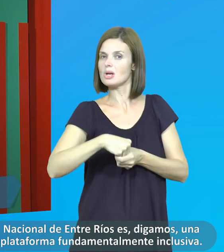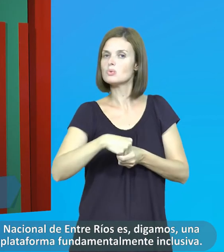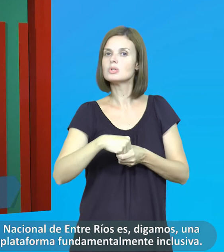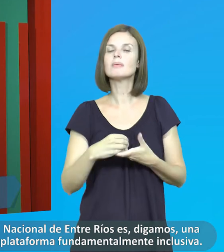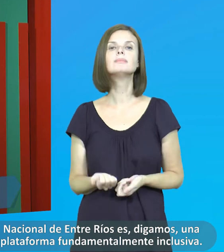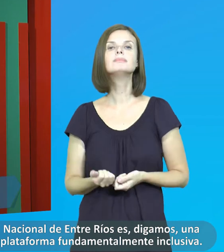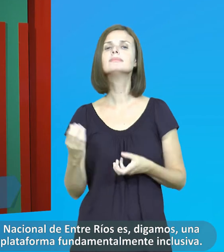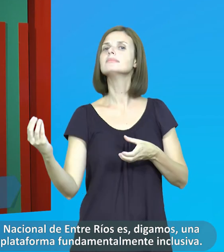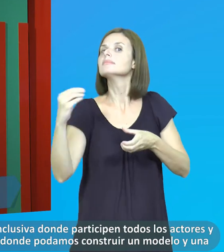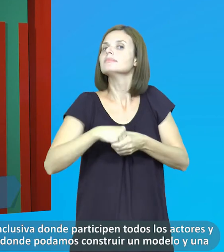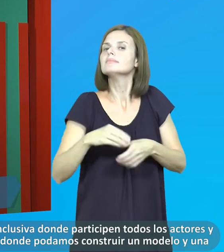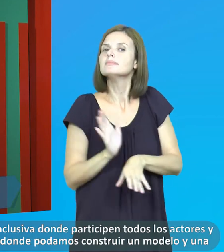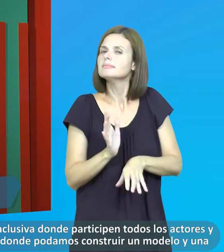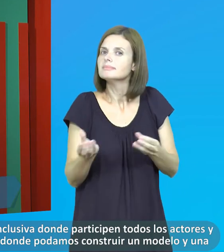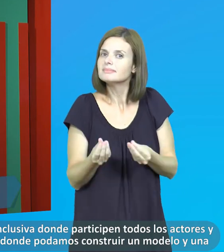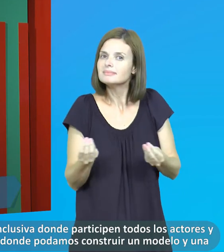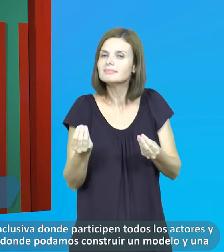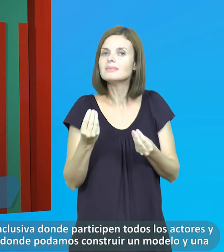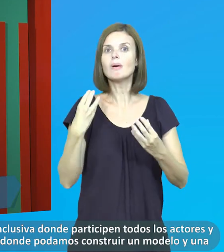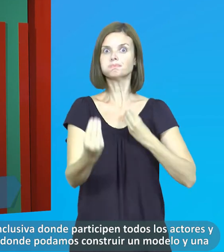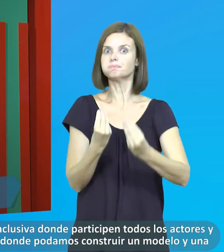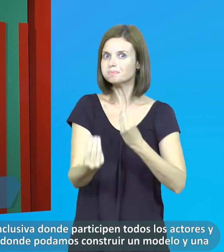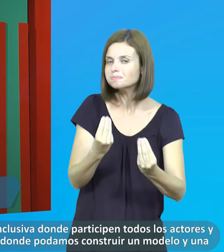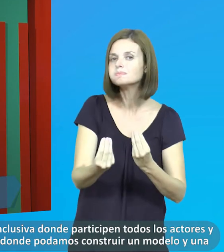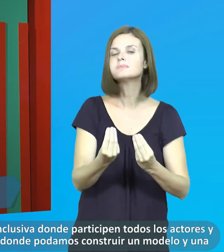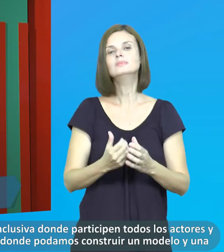Inclusiva en donde participen todos los actores